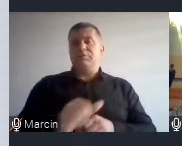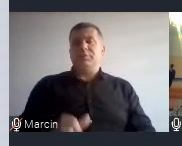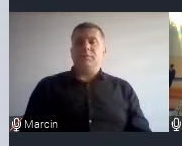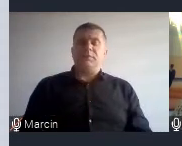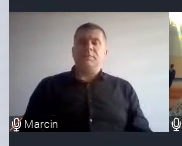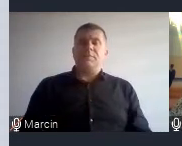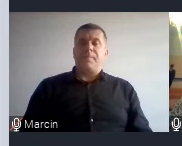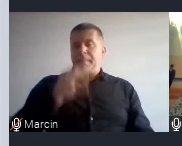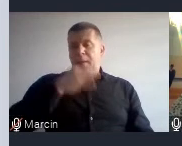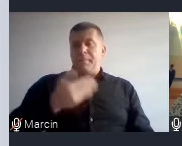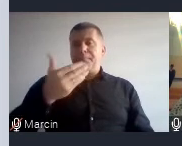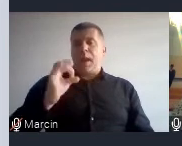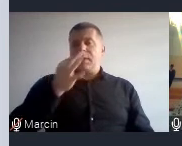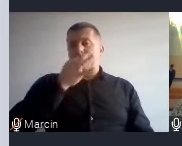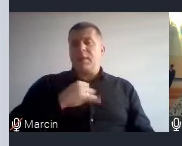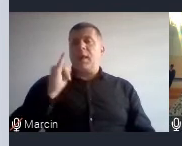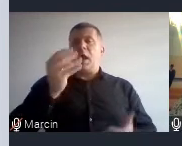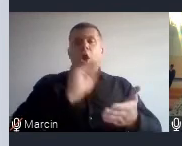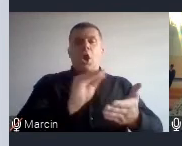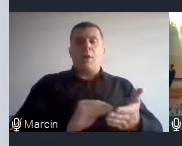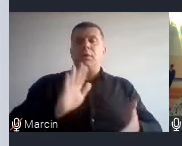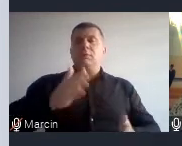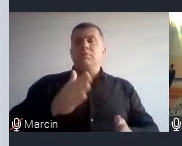Pani Magdalena pyta jak opisać w przedmiocie zamówienia lampy do restauracji,